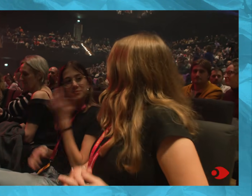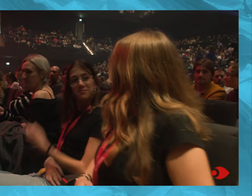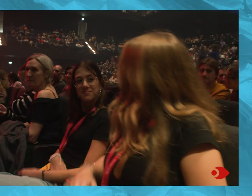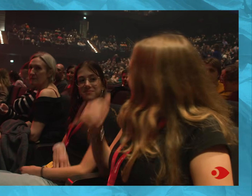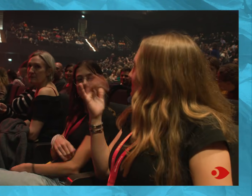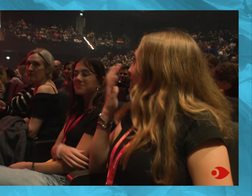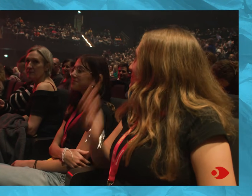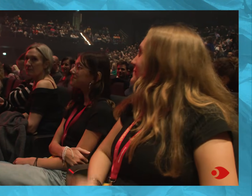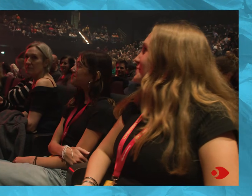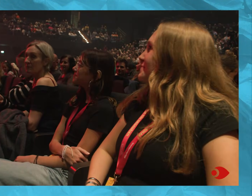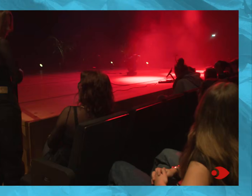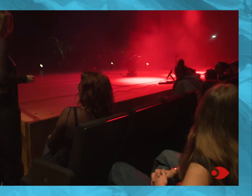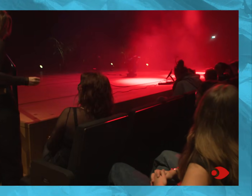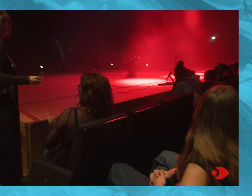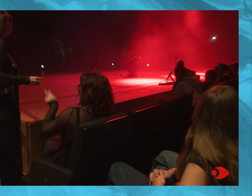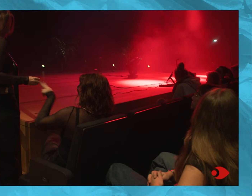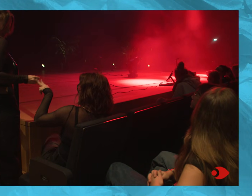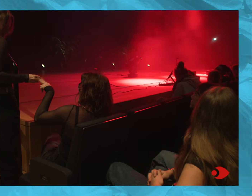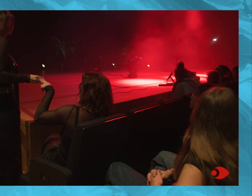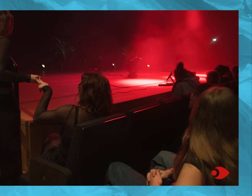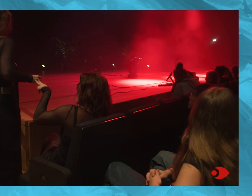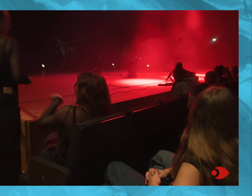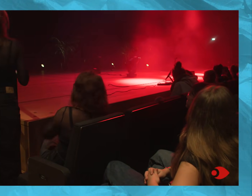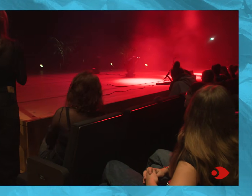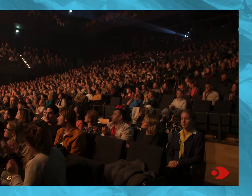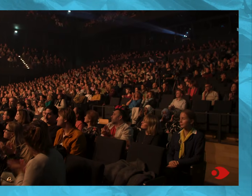Wow, beeindruckend. Toi, toi, toi. - Toi, toi, toi.